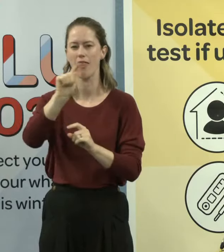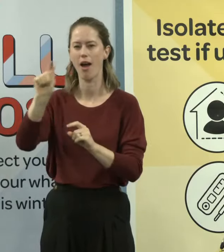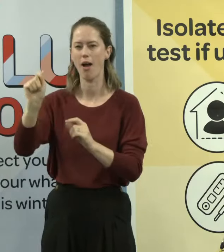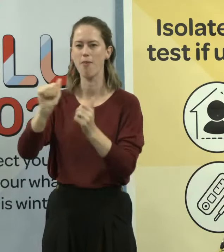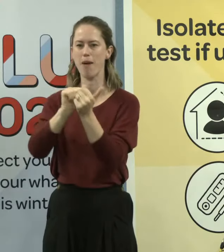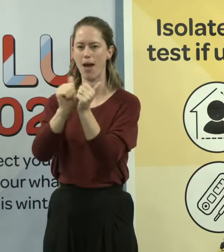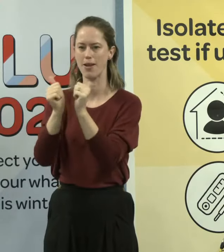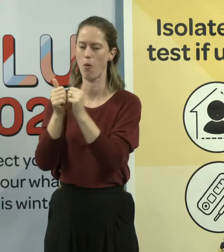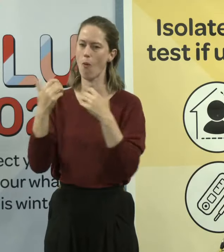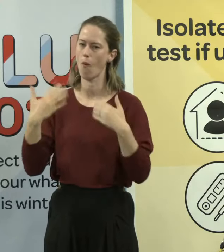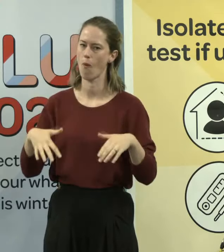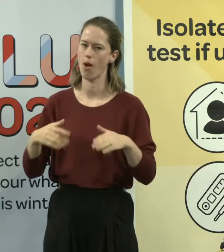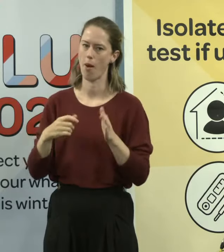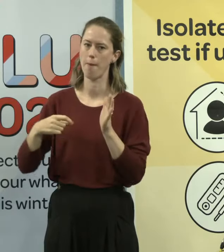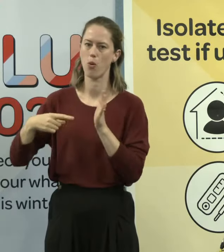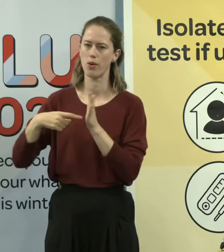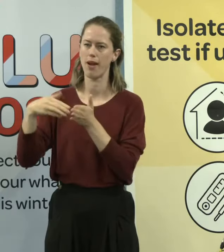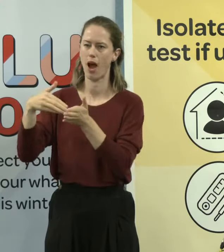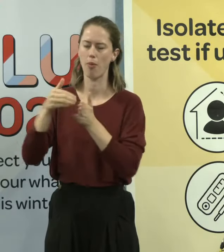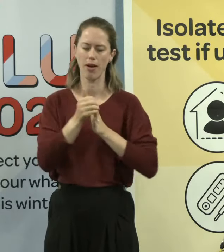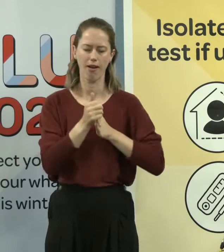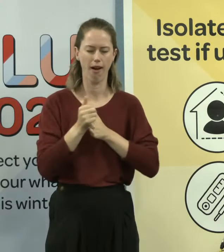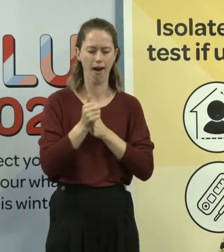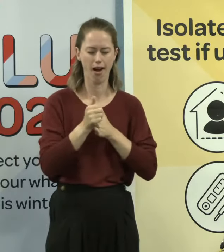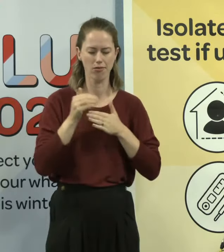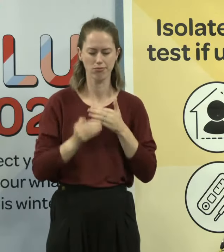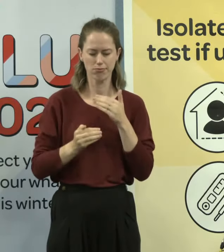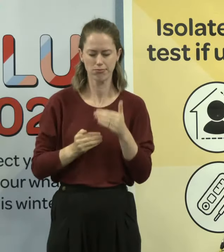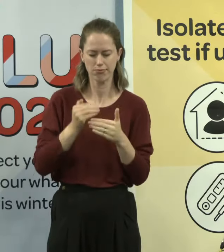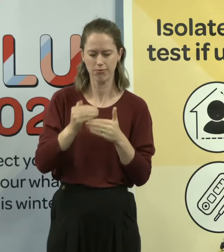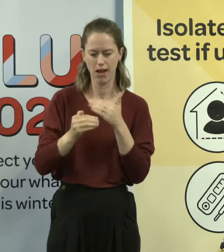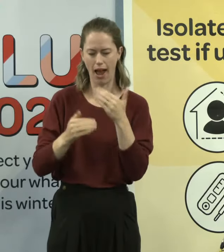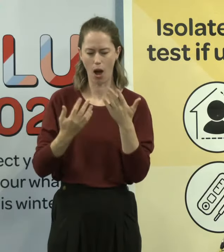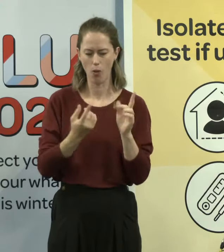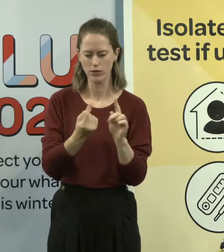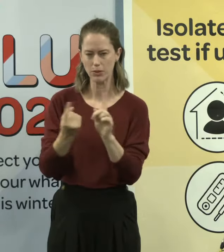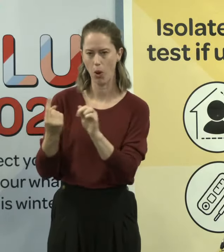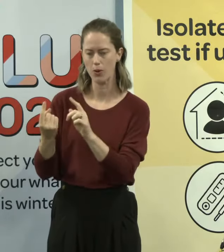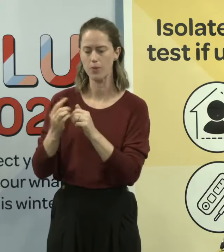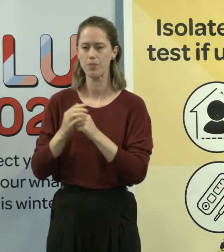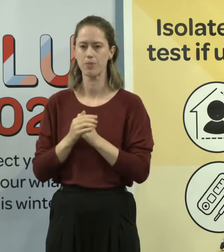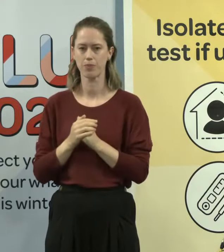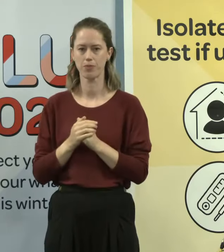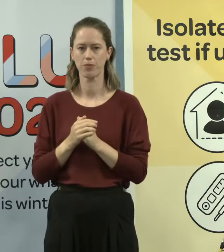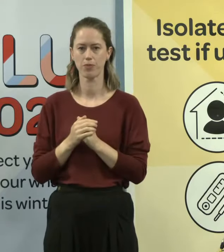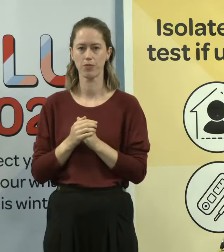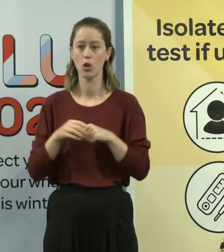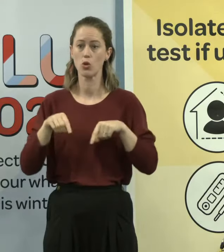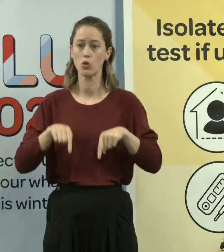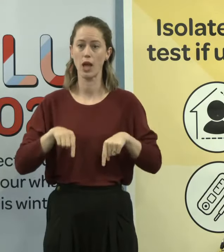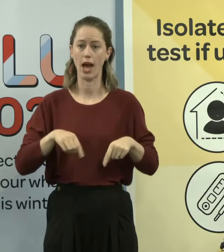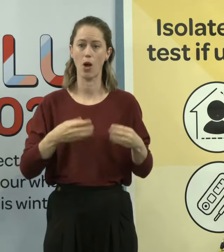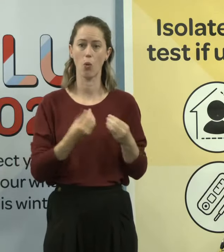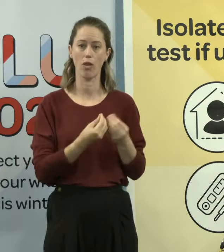waenganui i te tangata me te aorangi. Me te Hauora o te Ao Ko